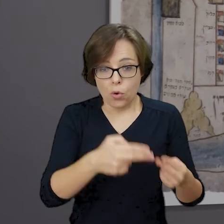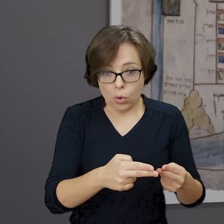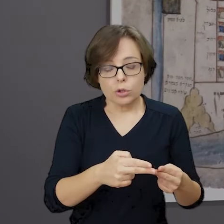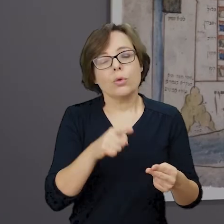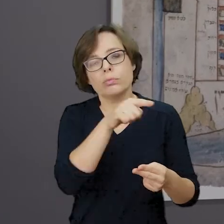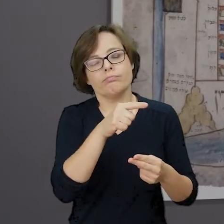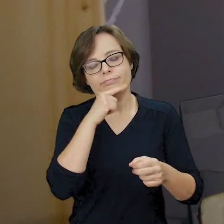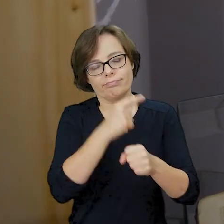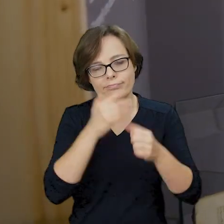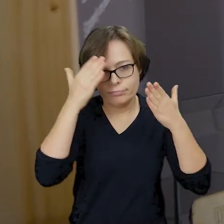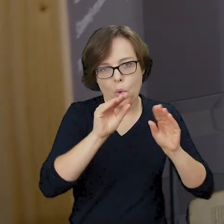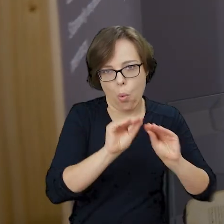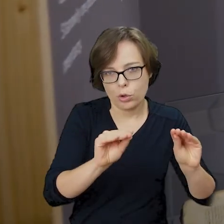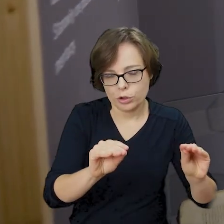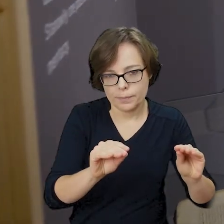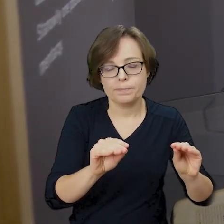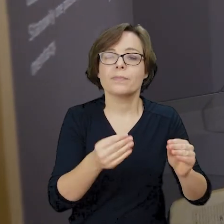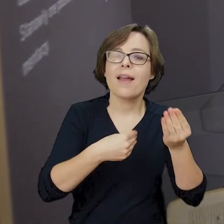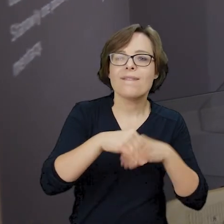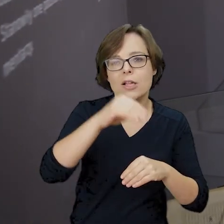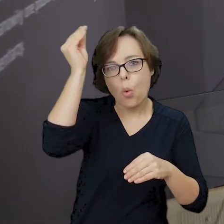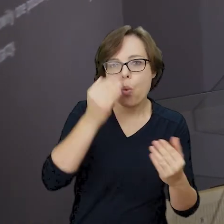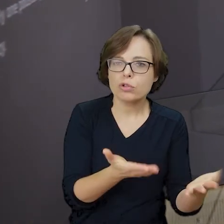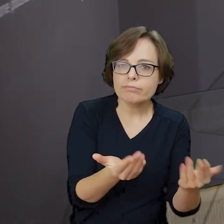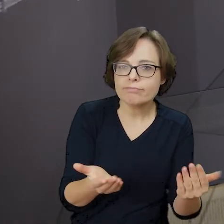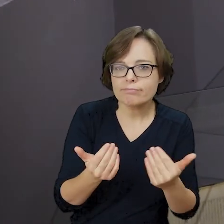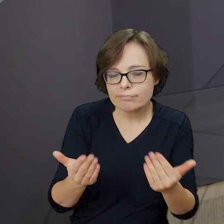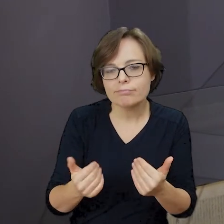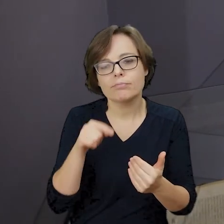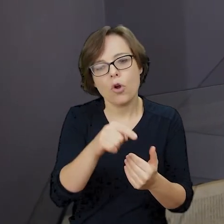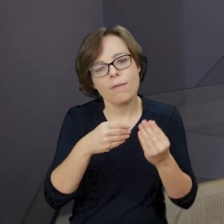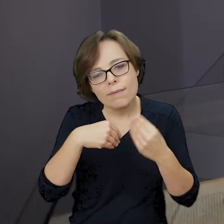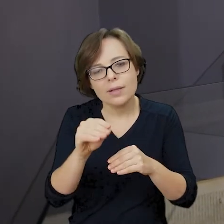Powiększył grono swoich uczniów poświęcających się zaawansowanym studiom talmudycznym.